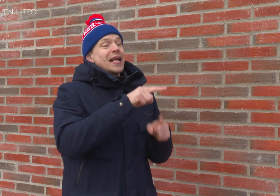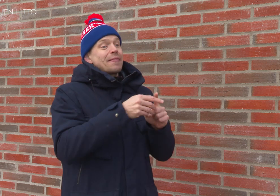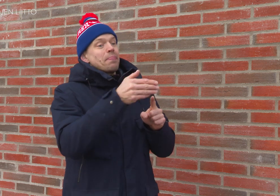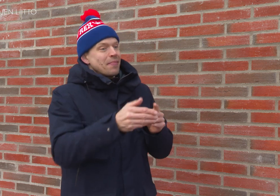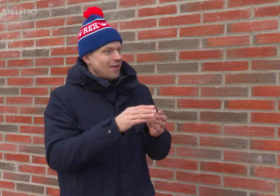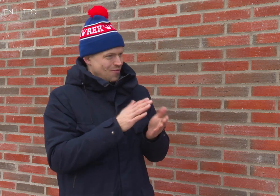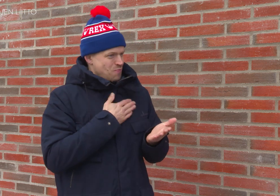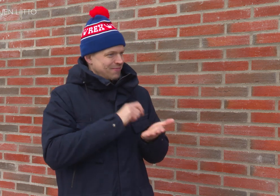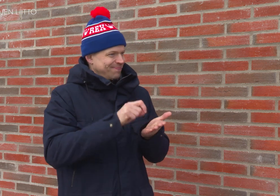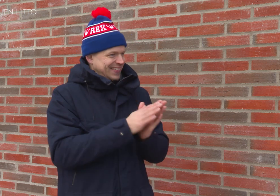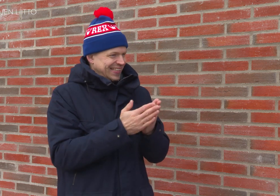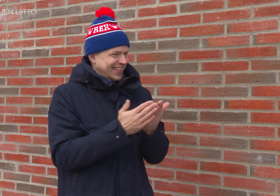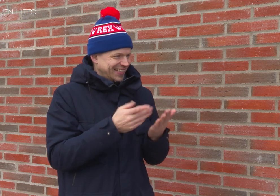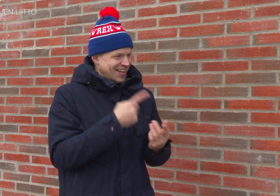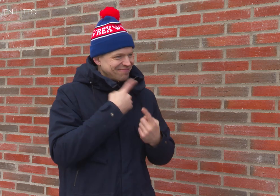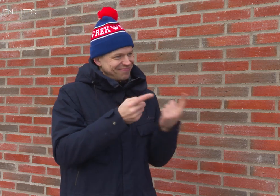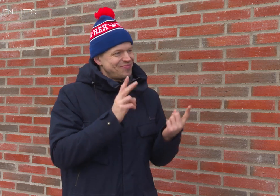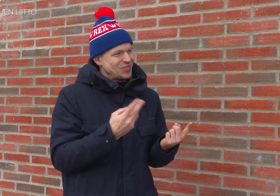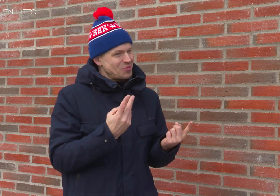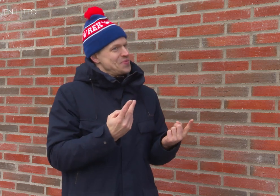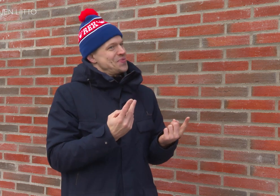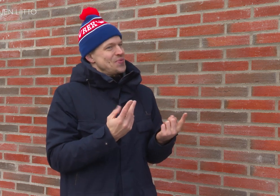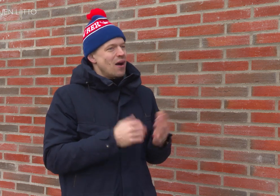Vähän sen jälkeen seurasi myös oman kirjani julkaisu.